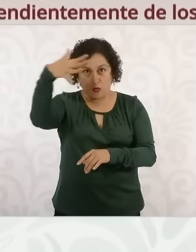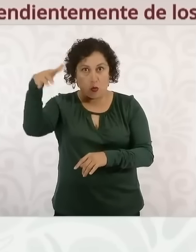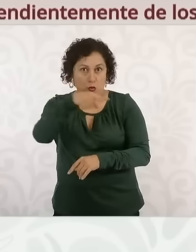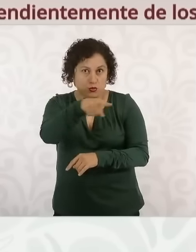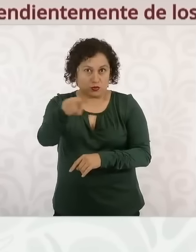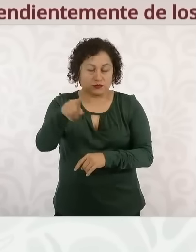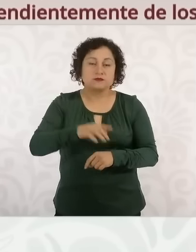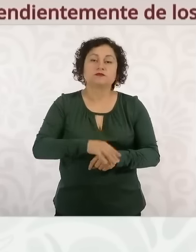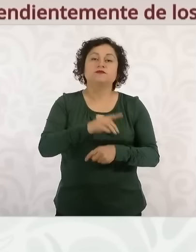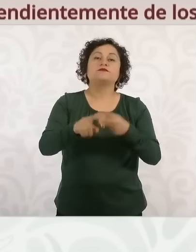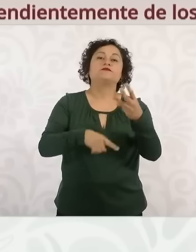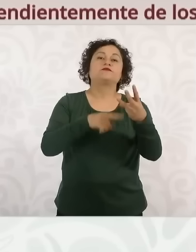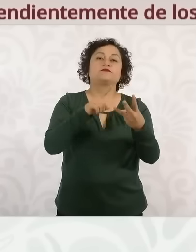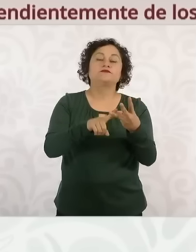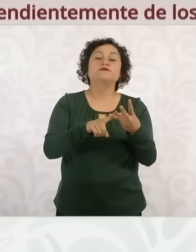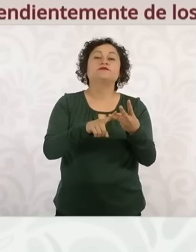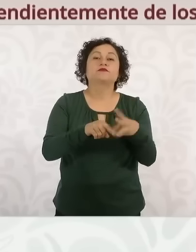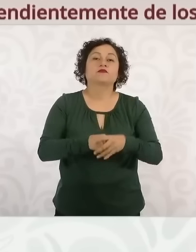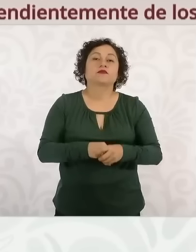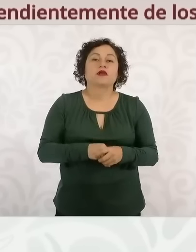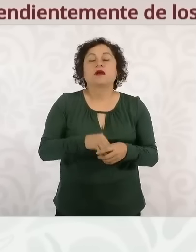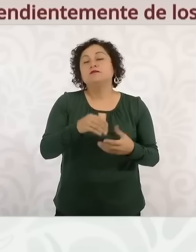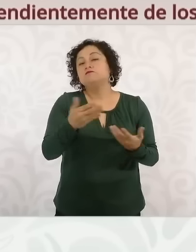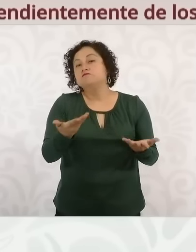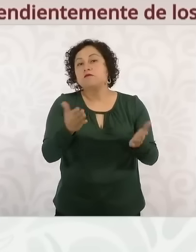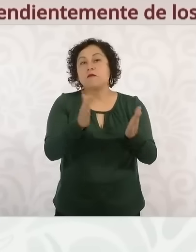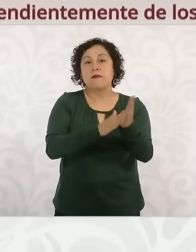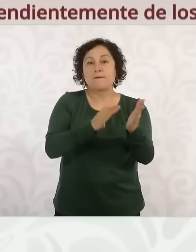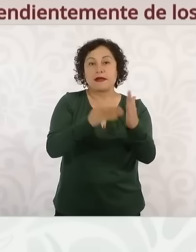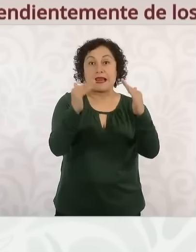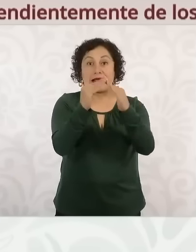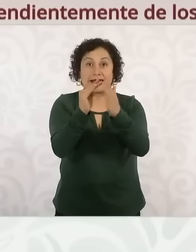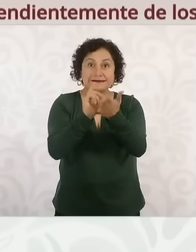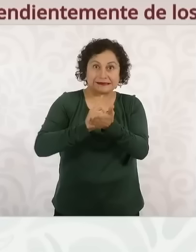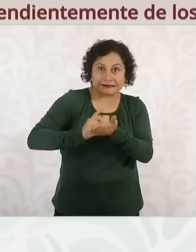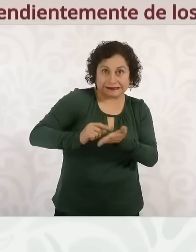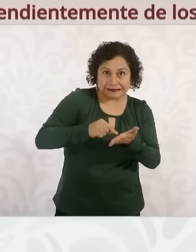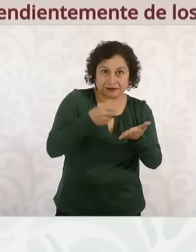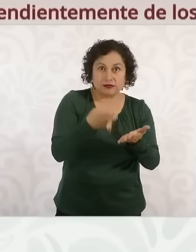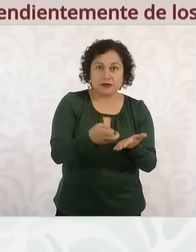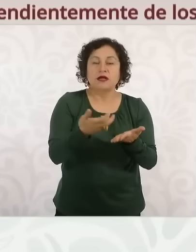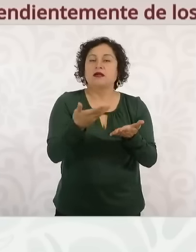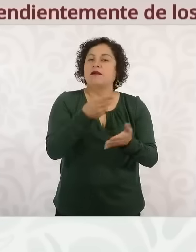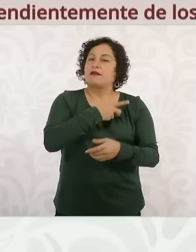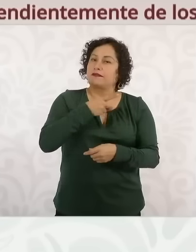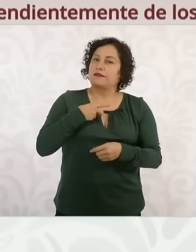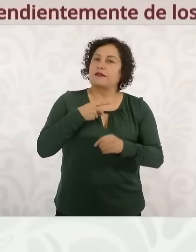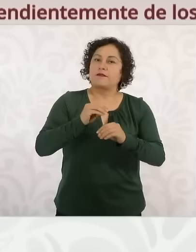un comprobante de domicilio eh legible. Esto es importante. Nosotros que tenemos ya la experiencia